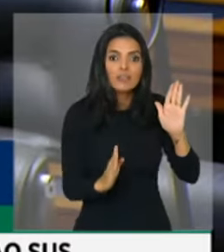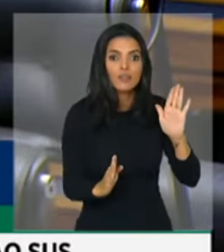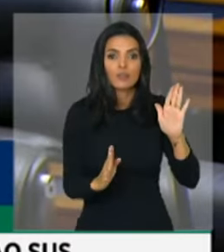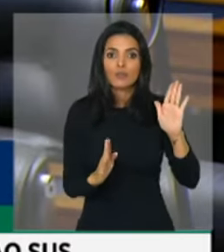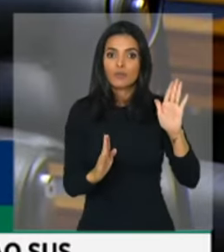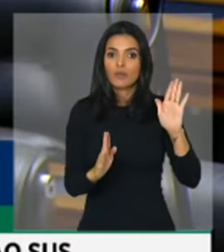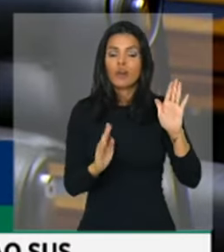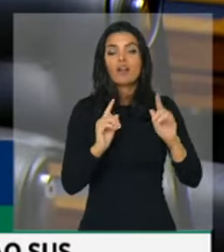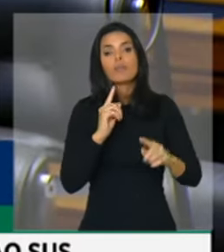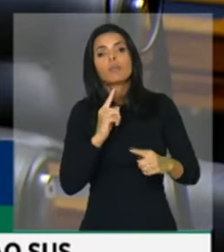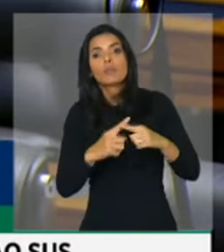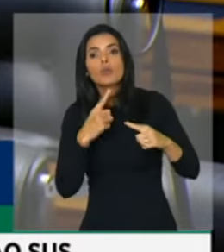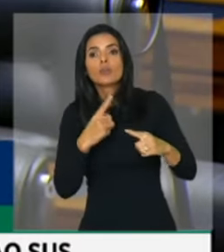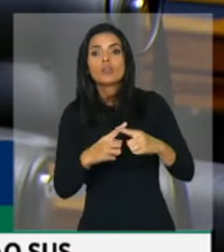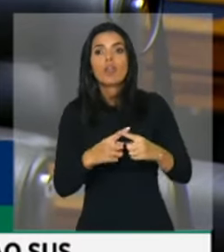ESSES OUTROS DESTAQUES DA